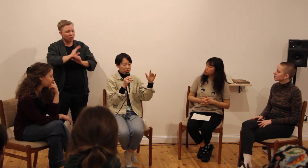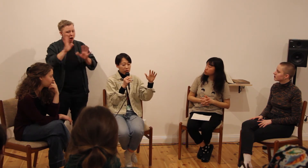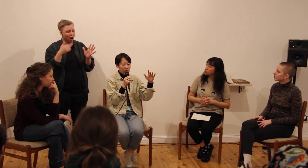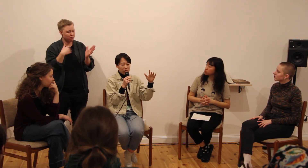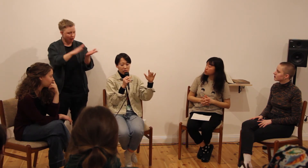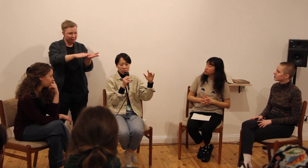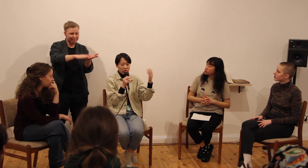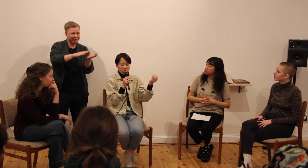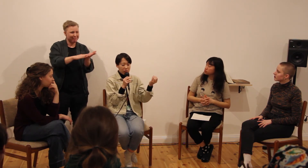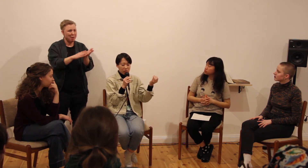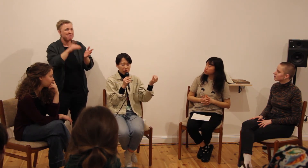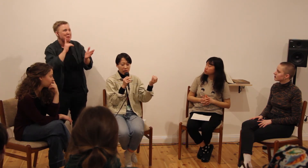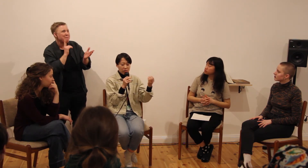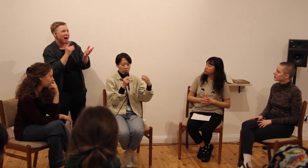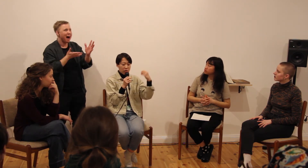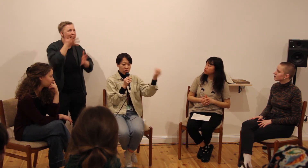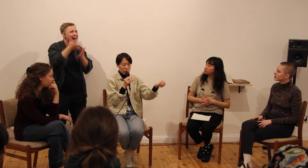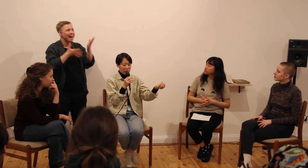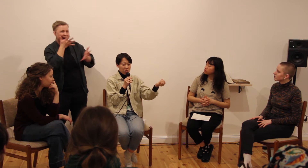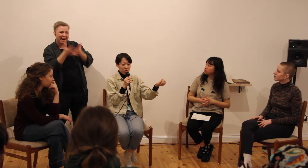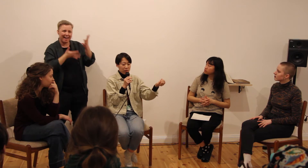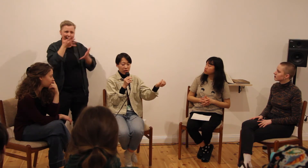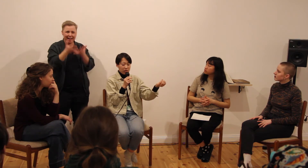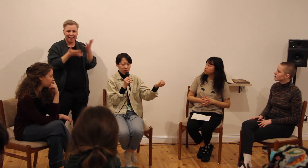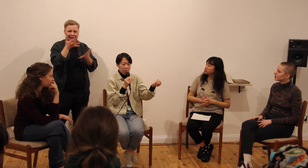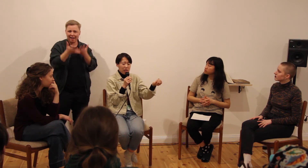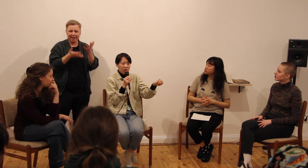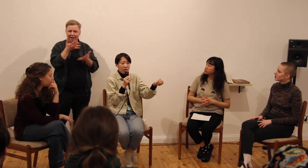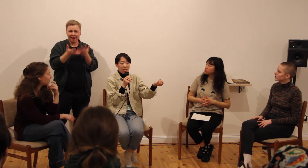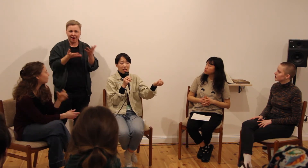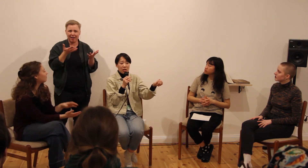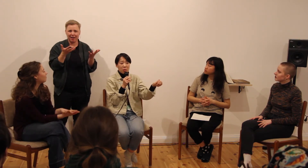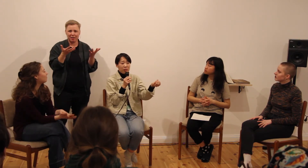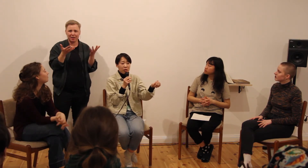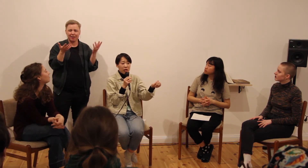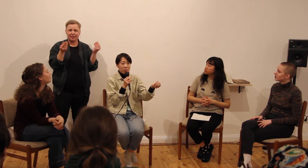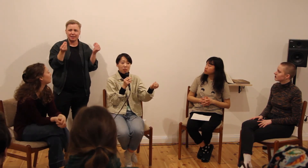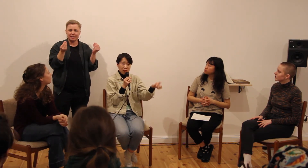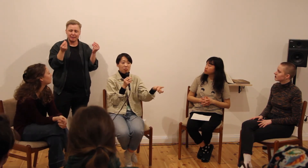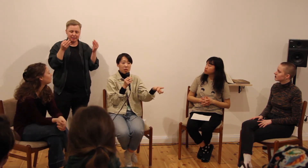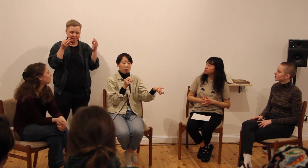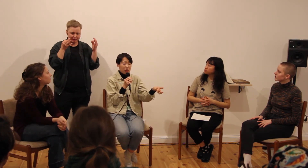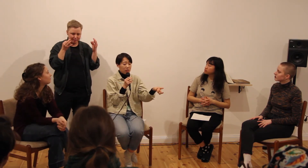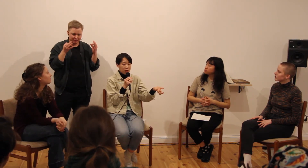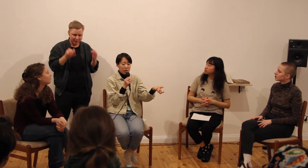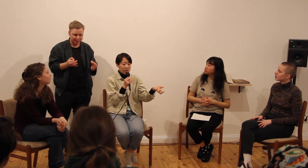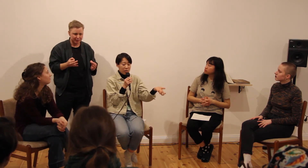An manchen Zeitpunkten musste ich mit meinen Eltern rausgehen, ich kann mich gar nicht mehr daran erinnern wo wir waren,